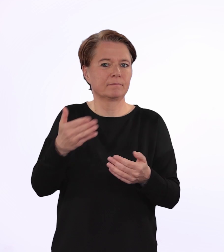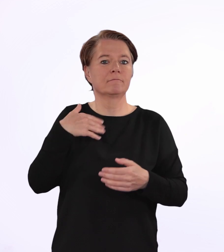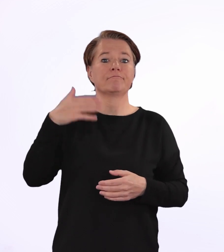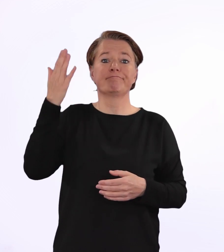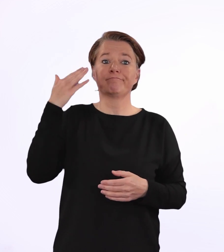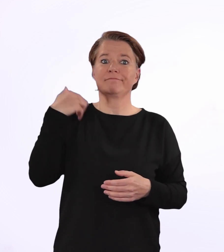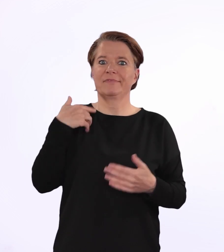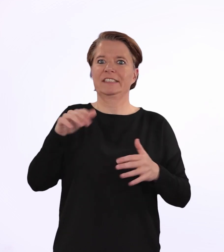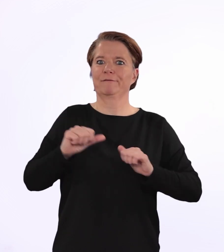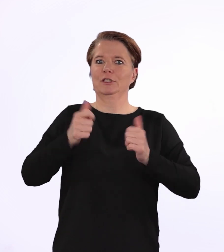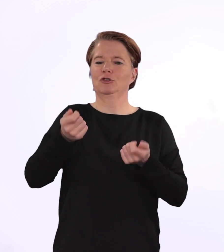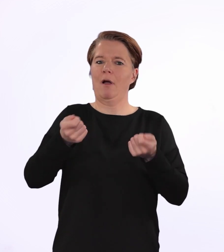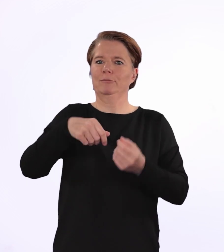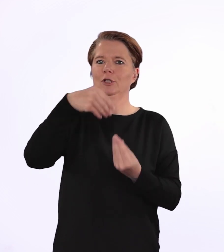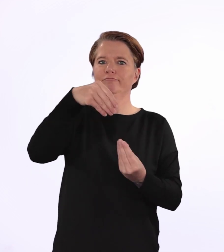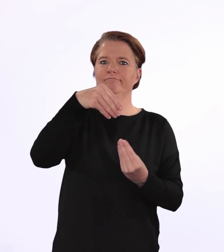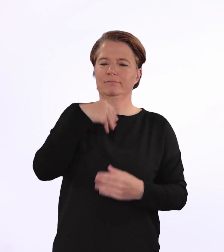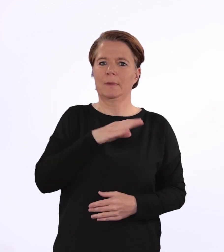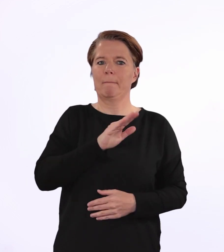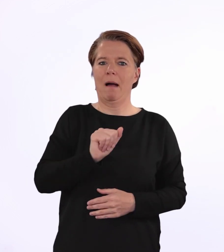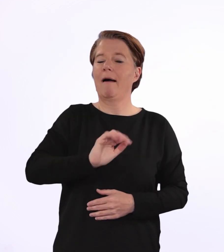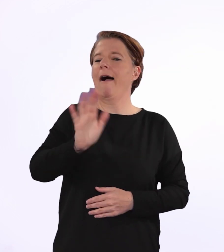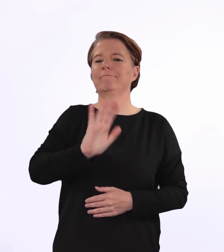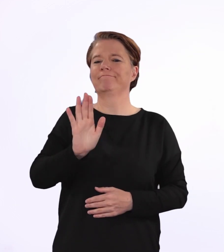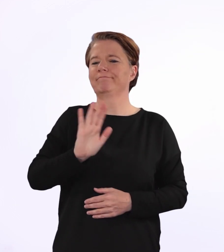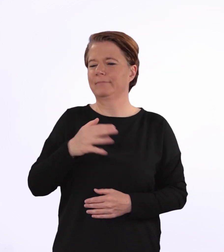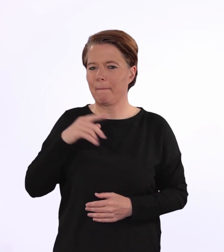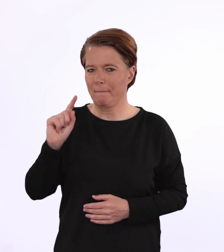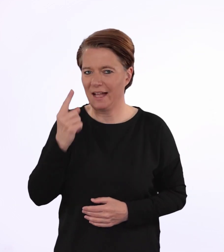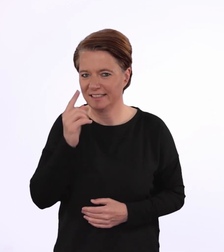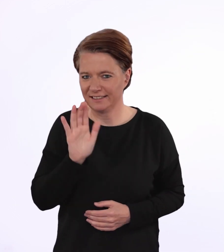Ich bin damals gerade ganz frisch aus meinem Bachelor, äh ... aus meinem Master gekommen.